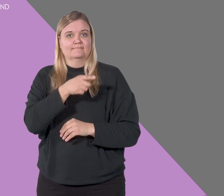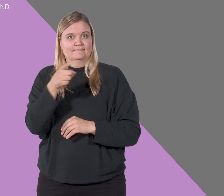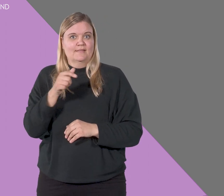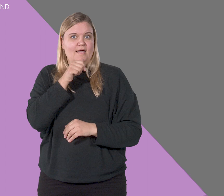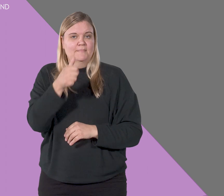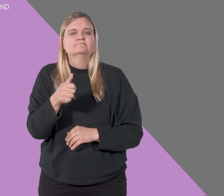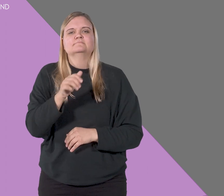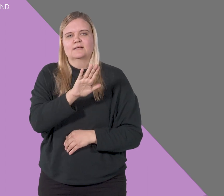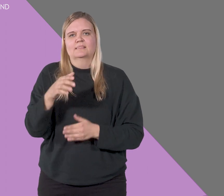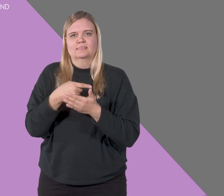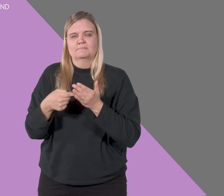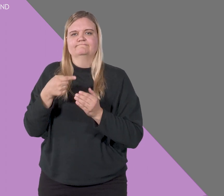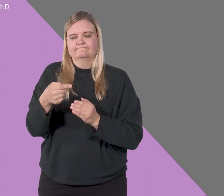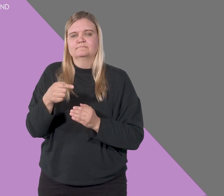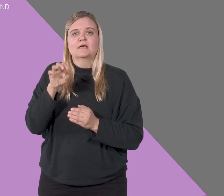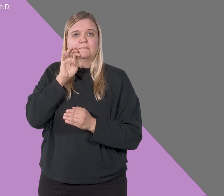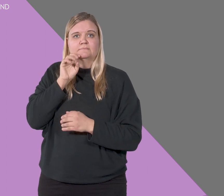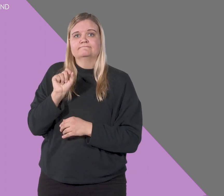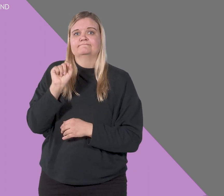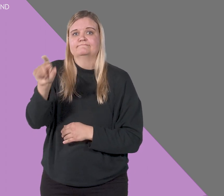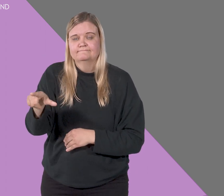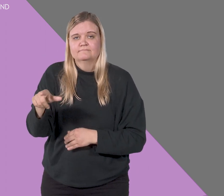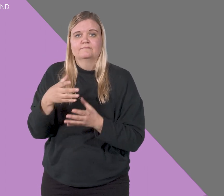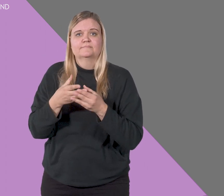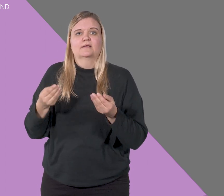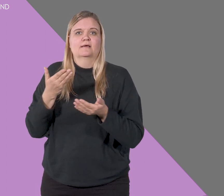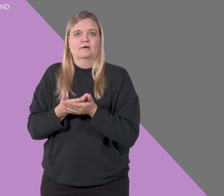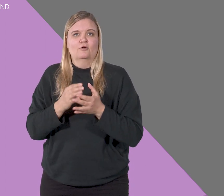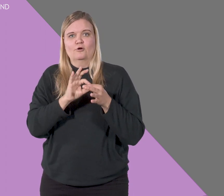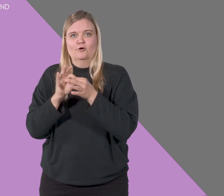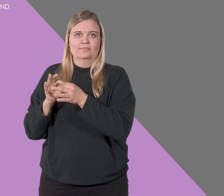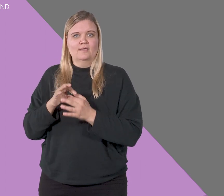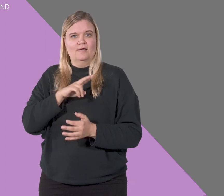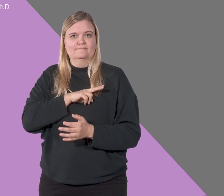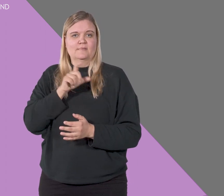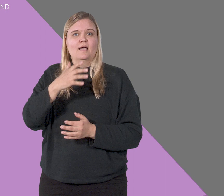Skicka ert namn och er e-postadress till samordnaren för frivilligverksamheten -